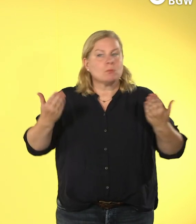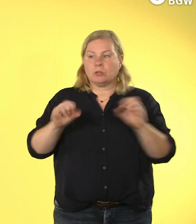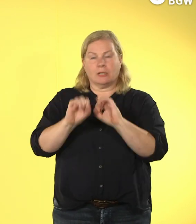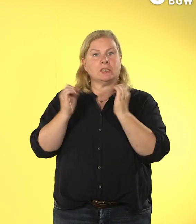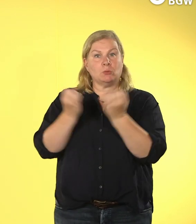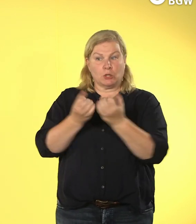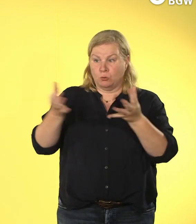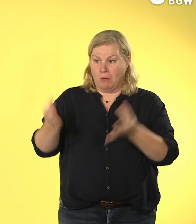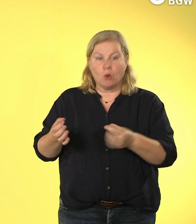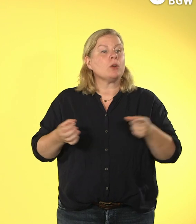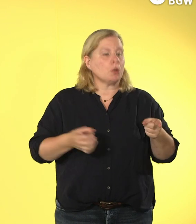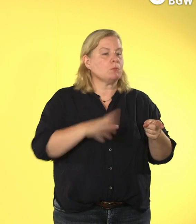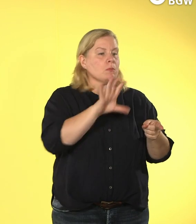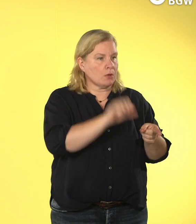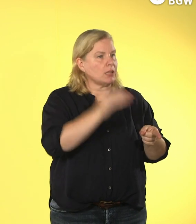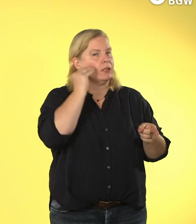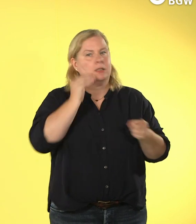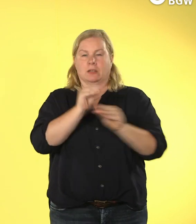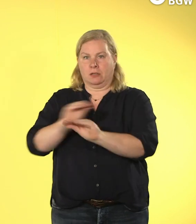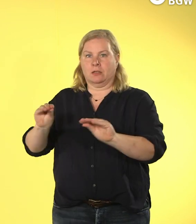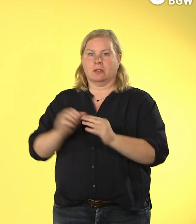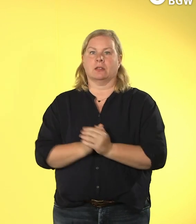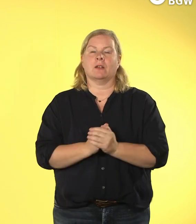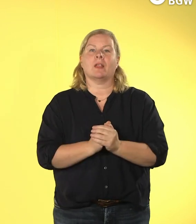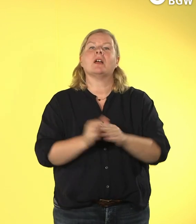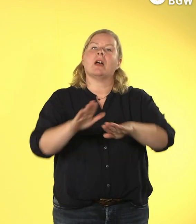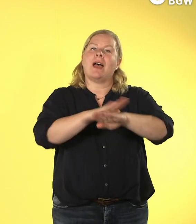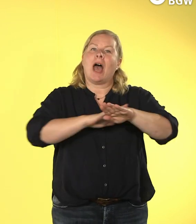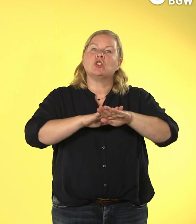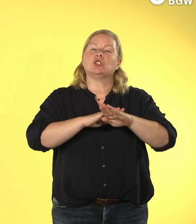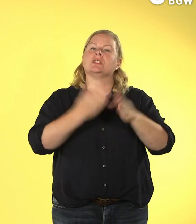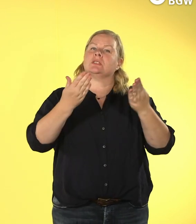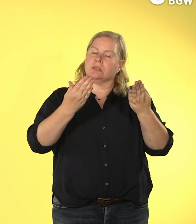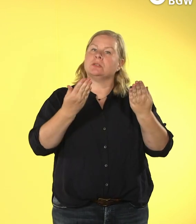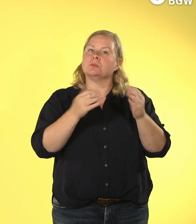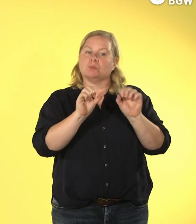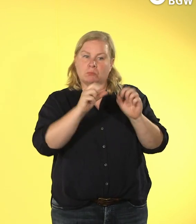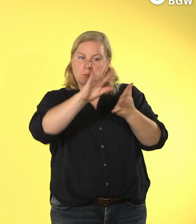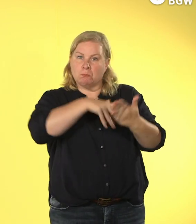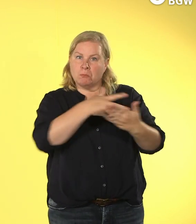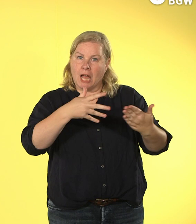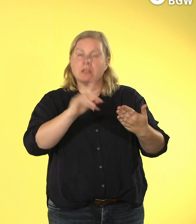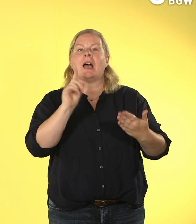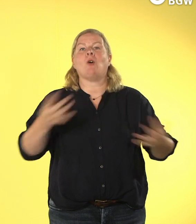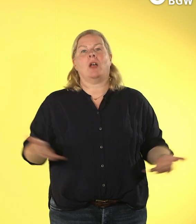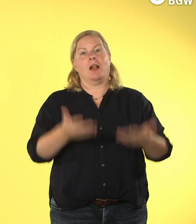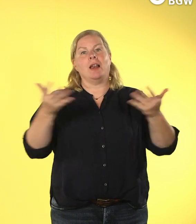Die finden Sie in unseren Hautschutz- und Händehygieneplänen in Leichter Sprache. Da haben wir fünf im Reinigungsbereich: